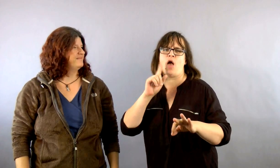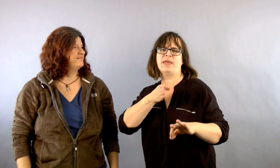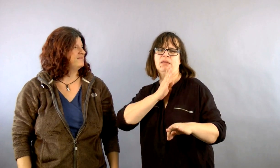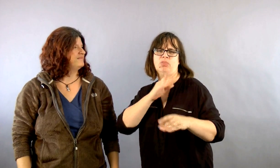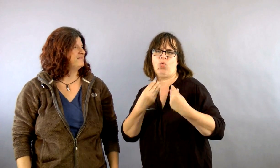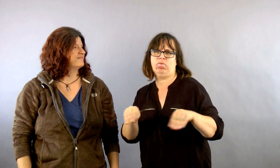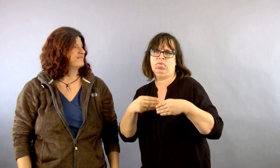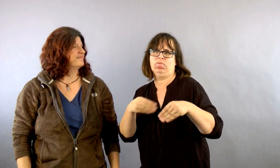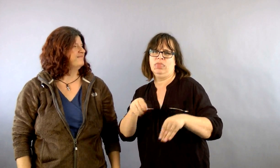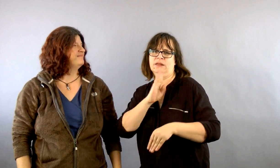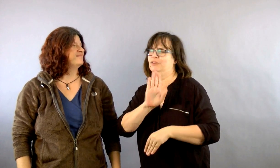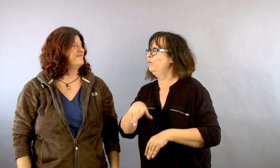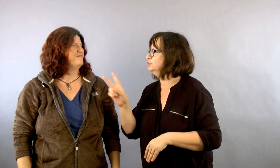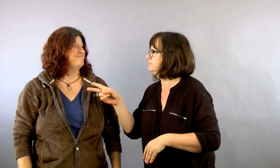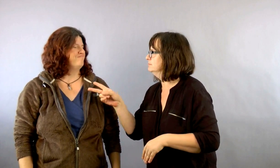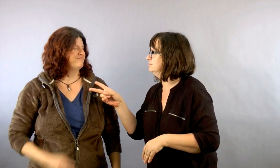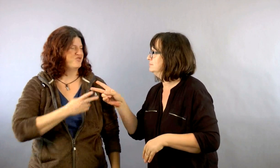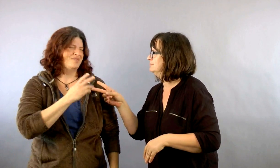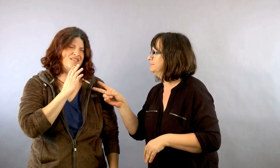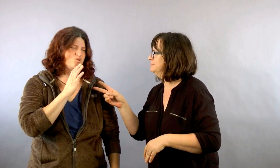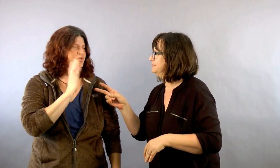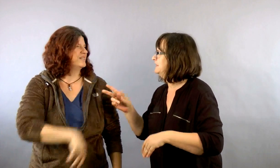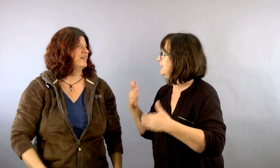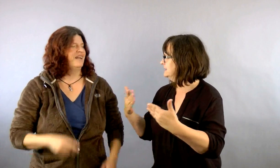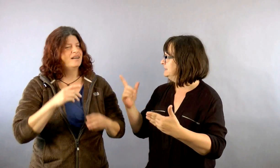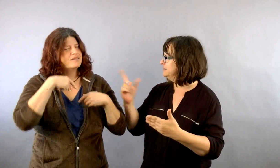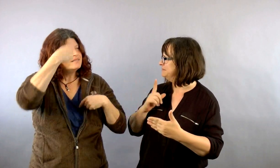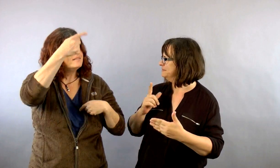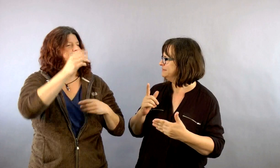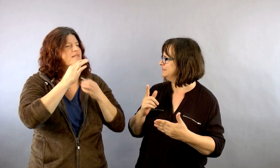Ich glaube, das waren jetzt genug Informationen.